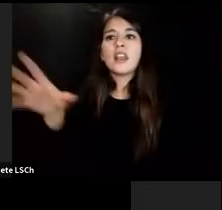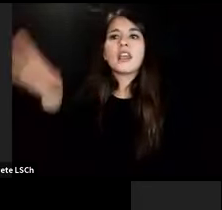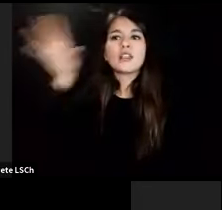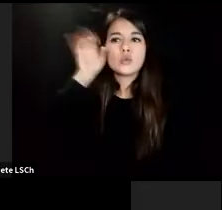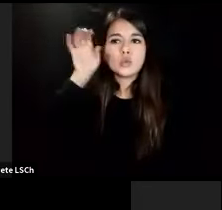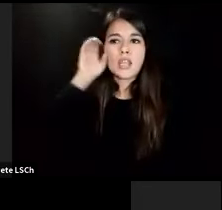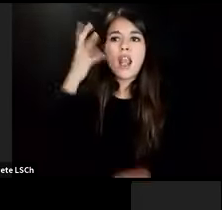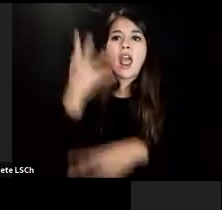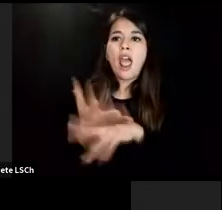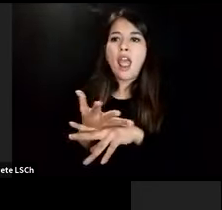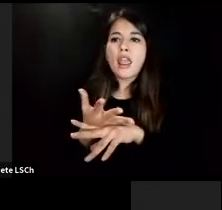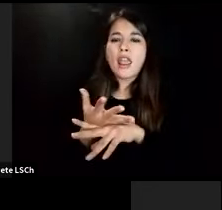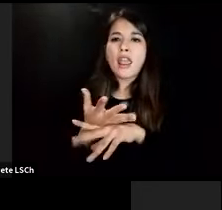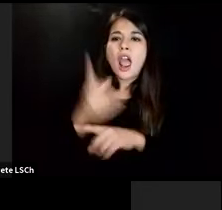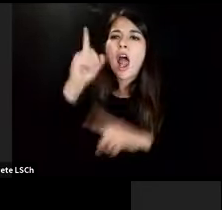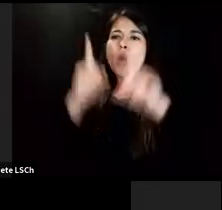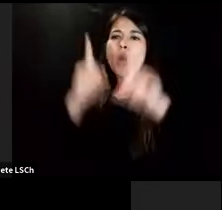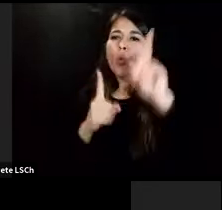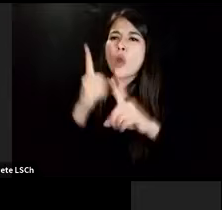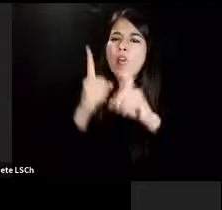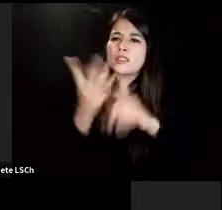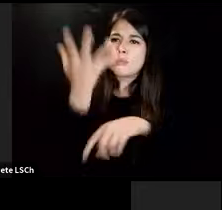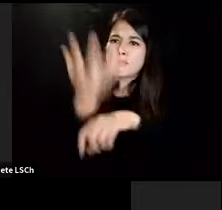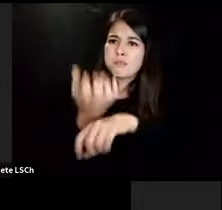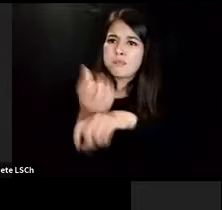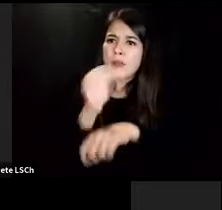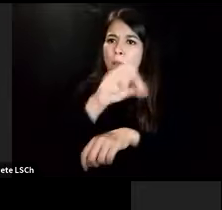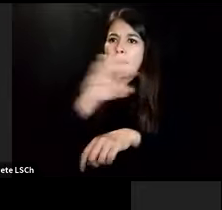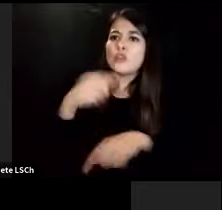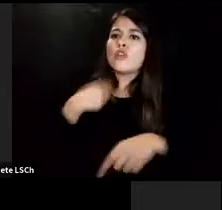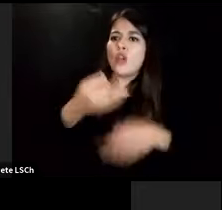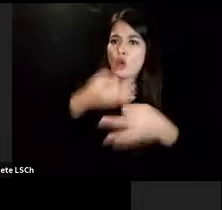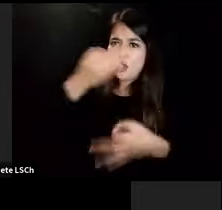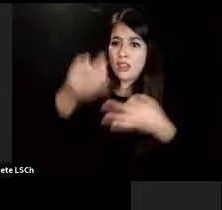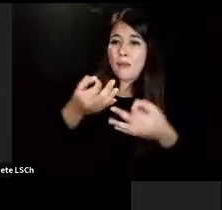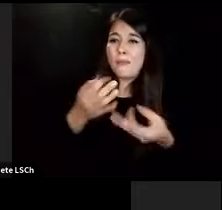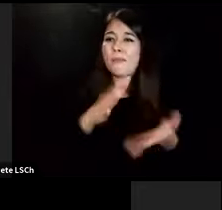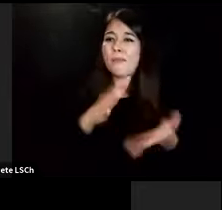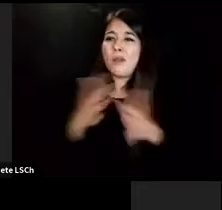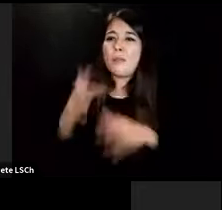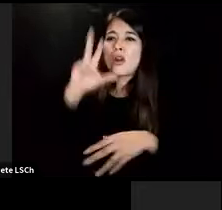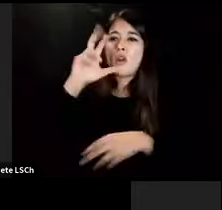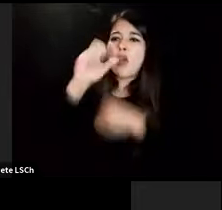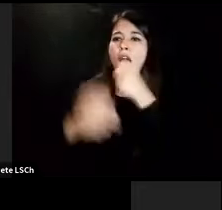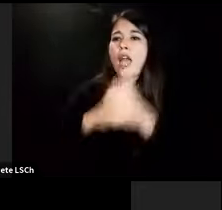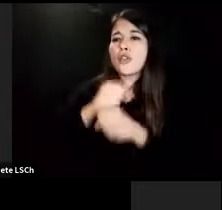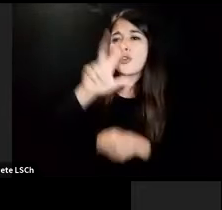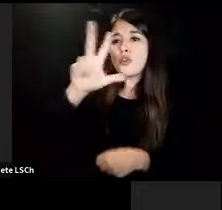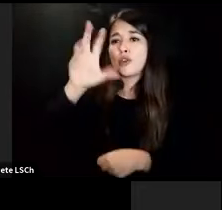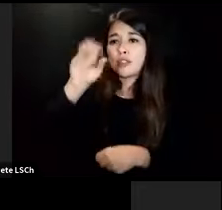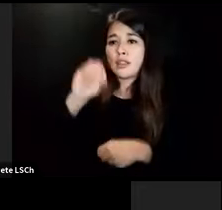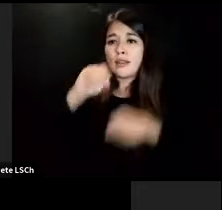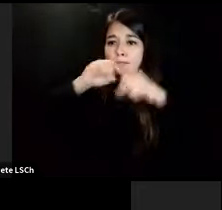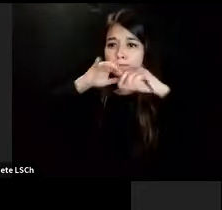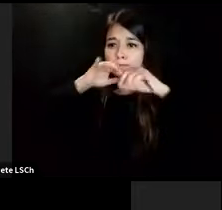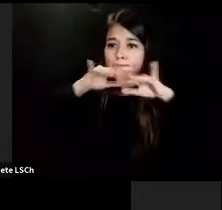de las que hablaré en un momento. Pero alrededor de los años 80 ya se empieza a masificar cada vez, más y como les decía